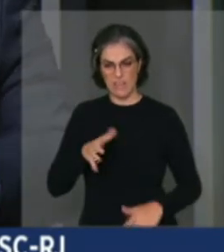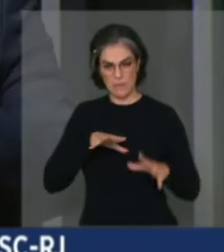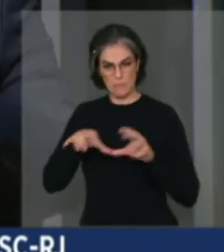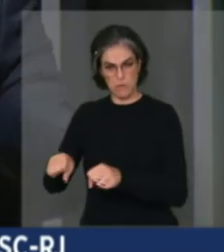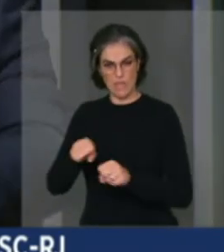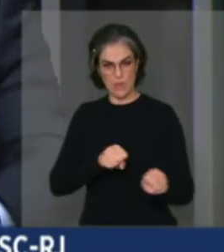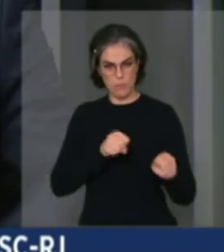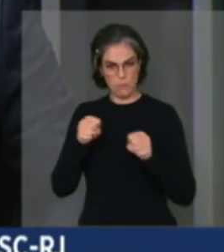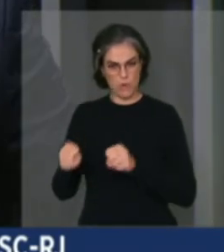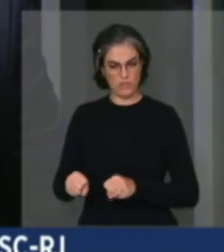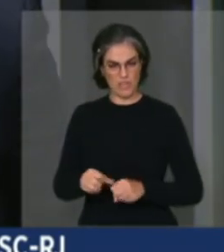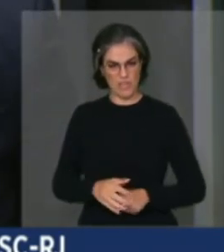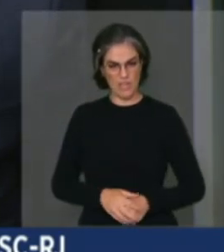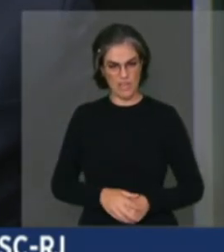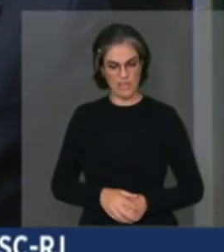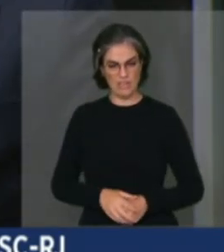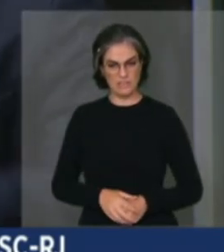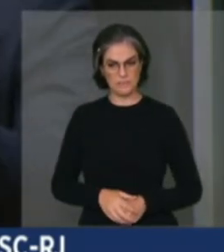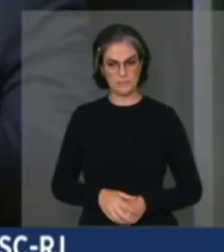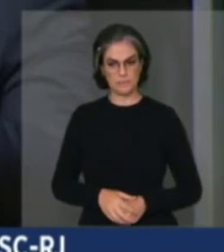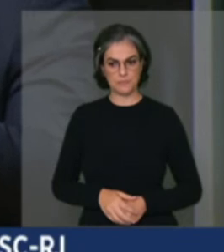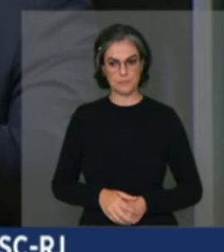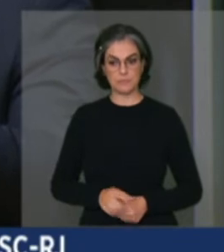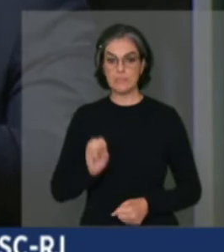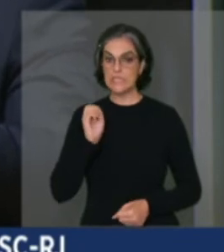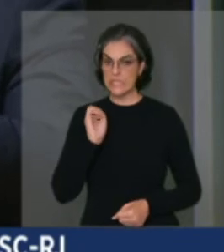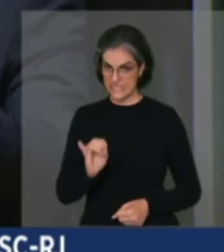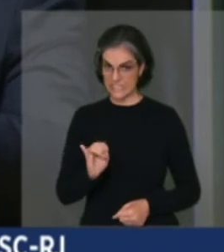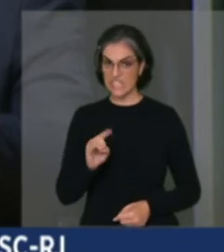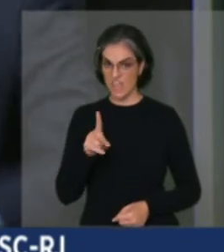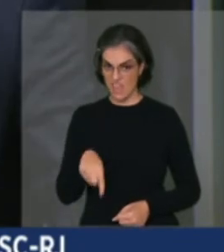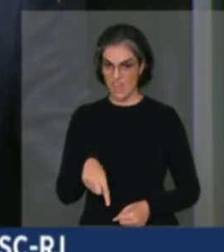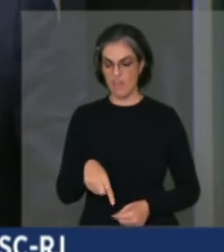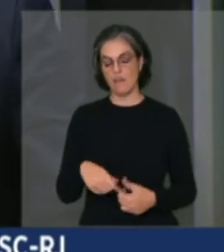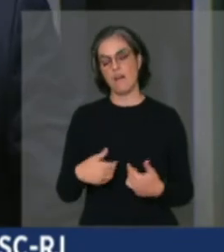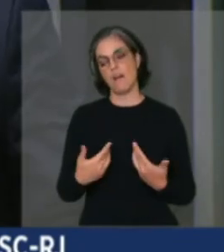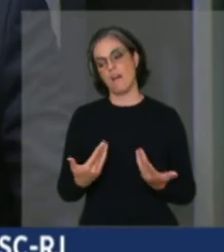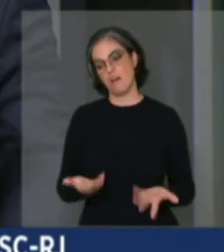TOMAR O PODER NA MÃO GRANDE? SE FOR ISSO, ENTÃO, VOCÊS PRECISAM SE PREOCUPAR.